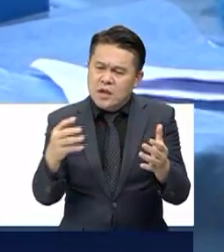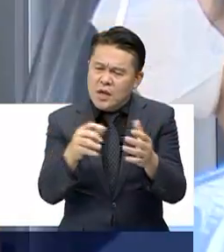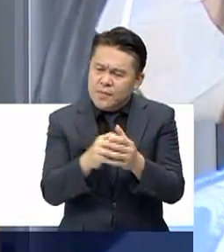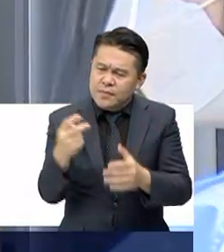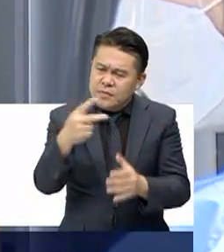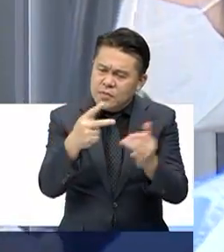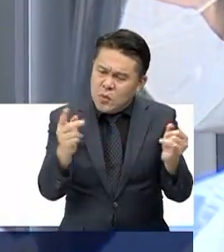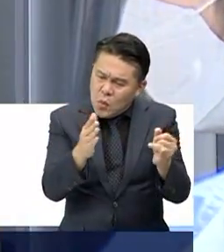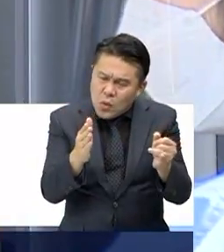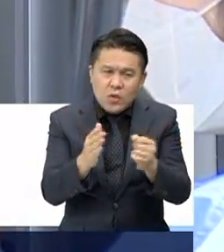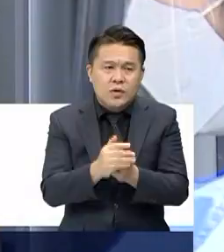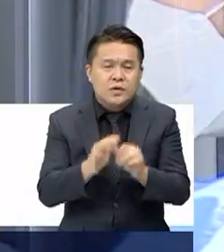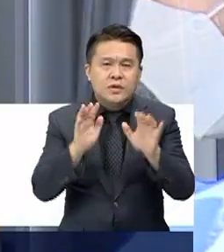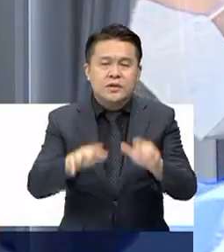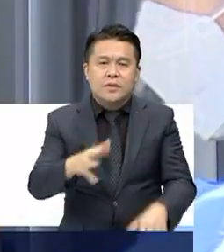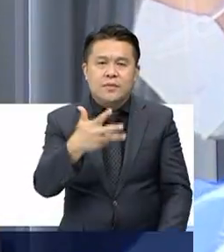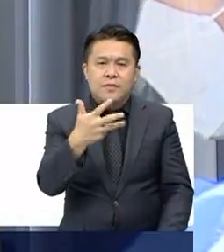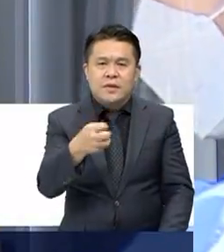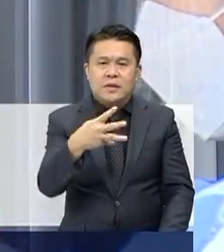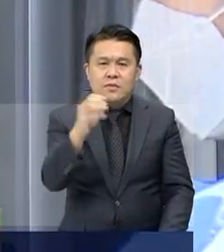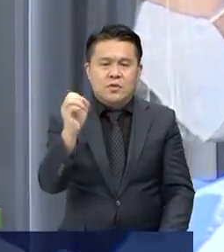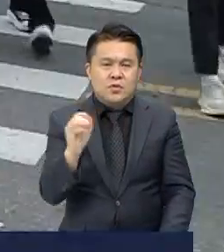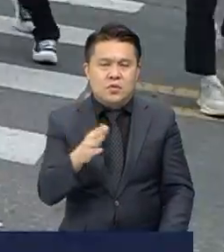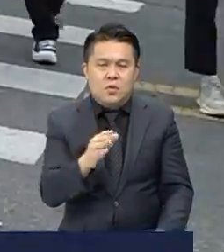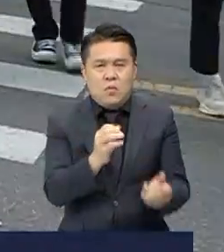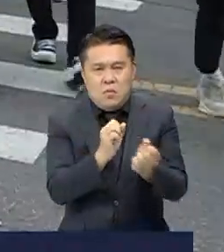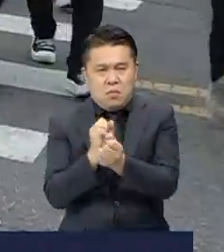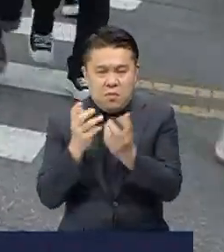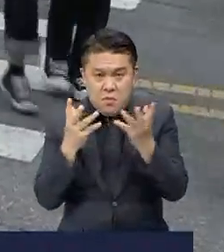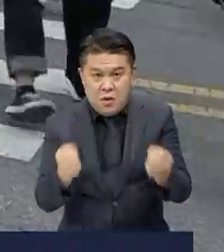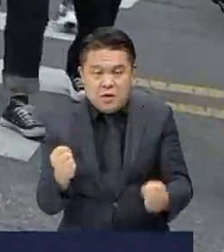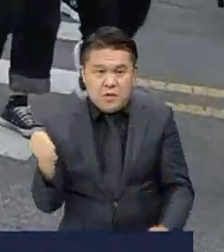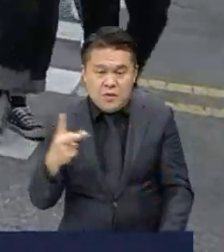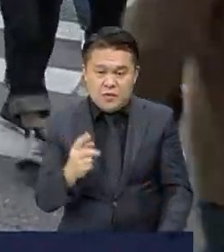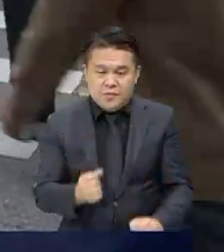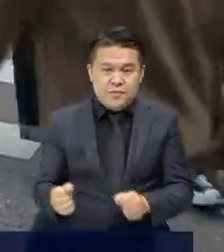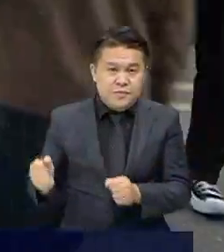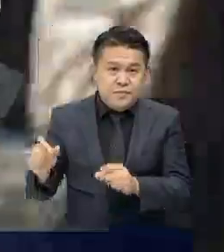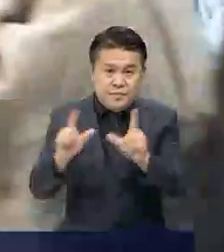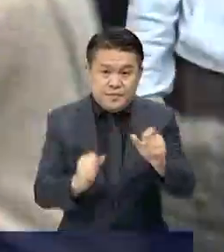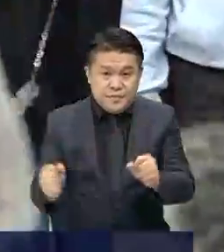달했습니다. 단계적 일상 회복이 시작되면서 예상했던